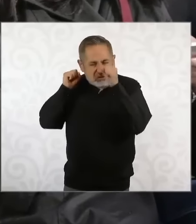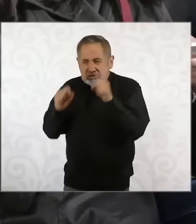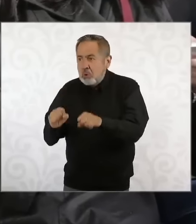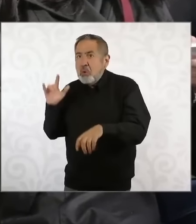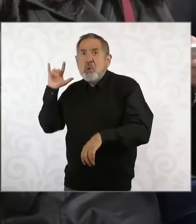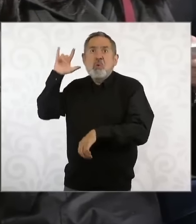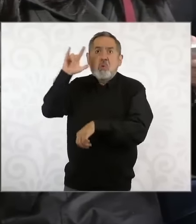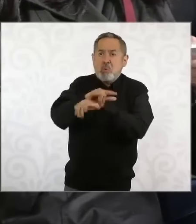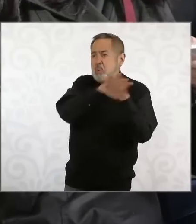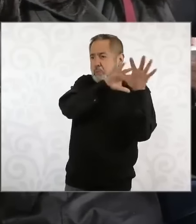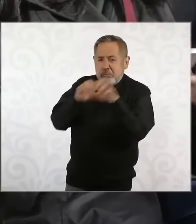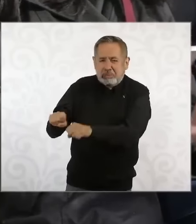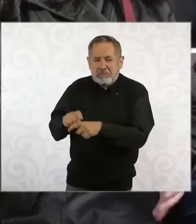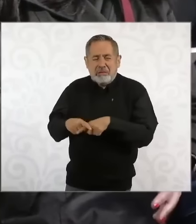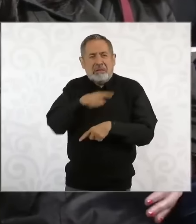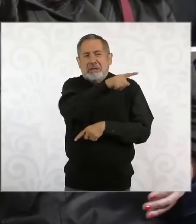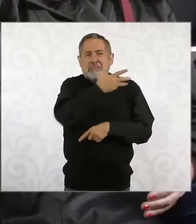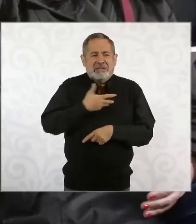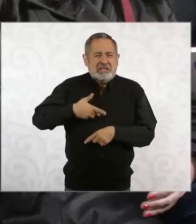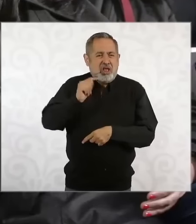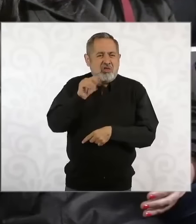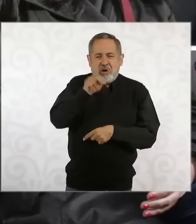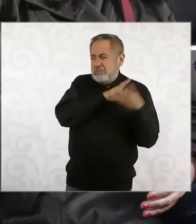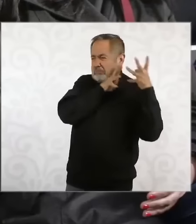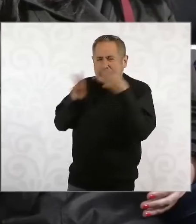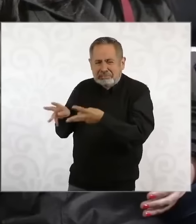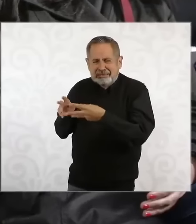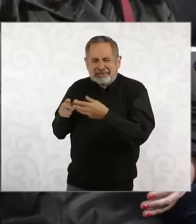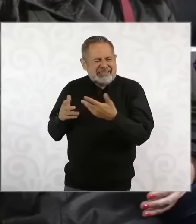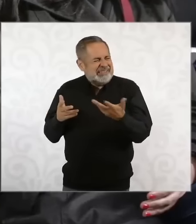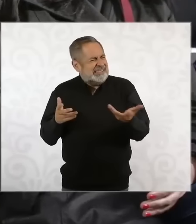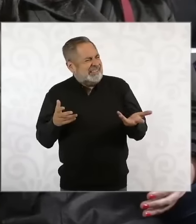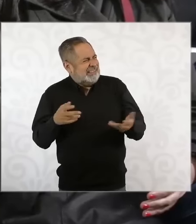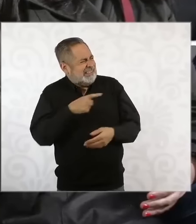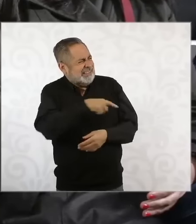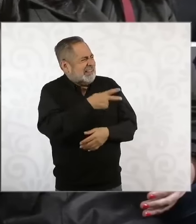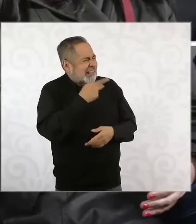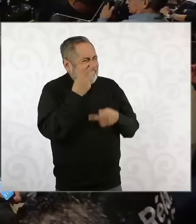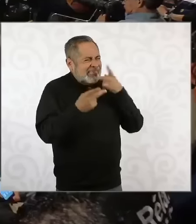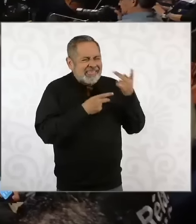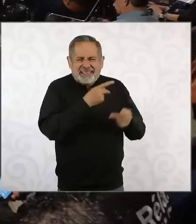la había mandado a regañar, o sea, Donald Trump realmente este tipo de guerra sucia que se viene